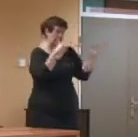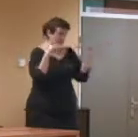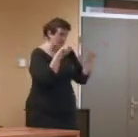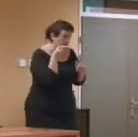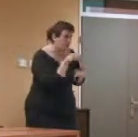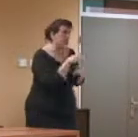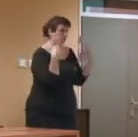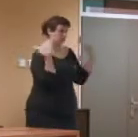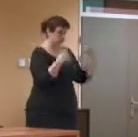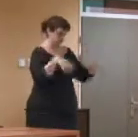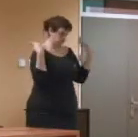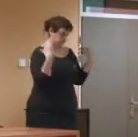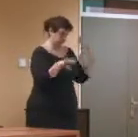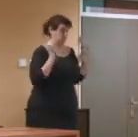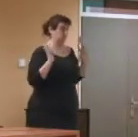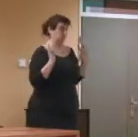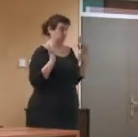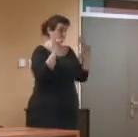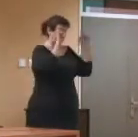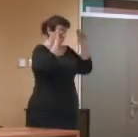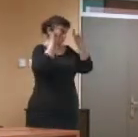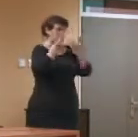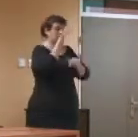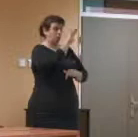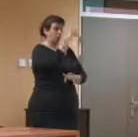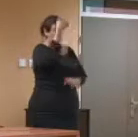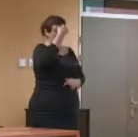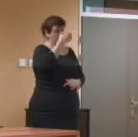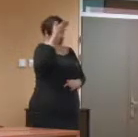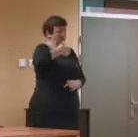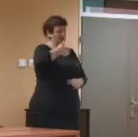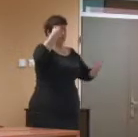lo que es. Pero como Zaplana se empeña, lo hace. Luego llega Francisco Camps